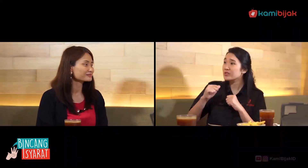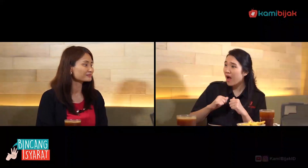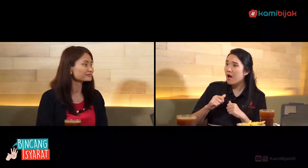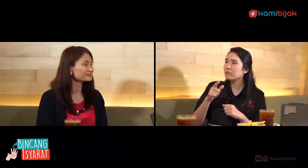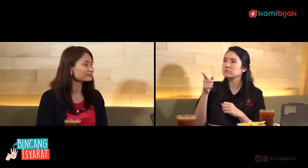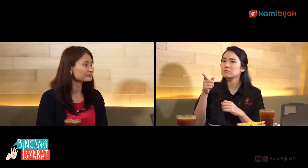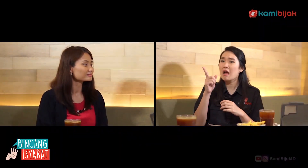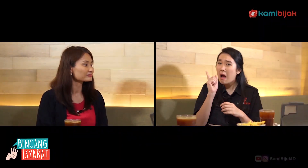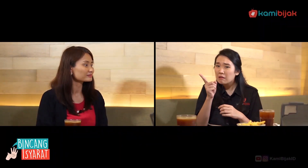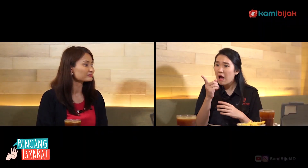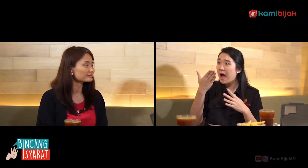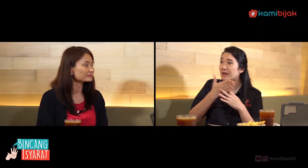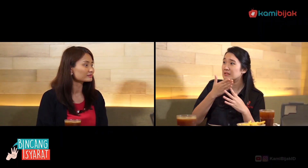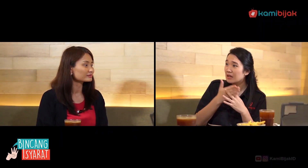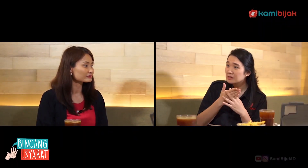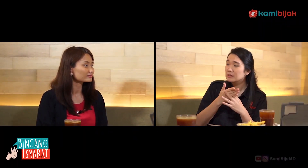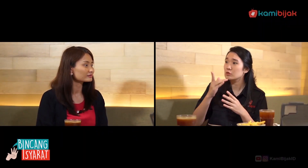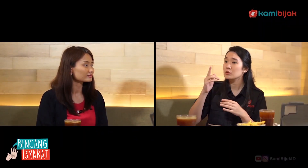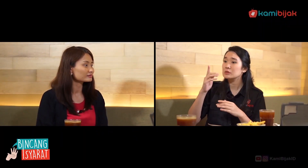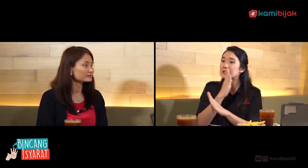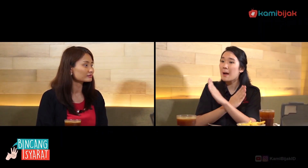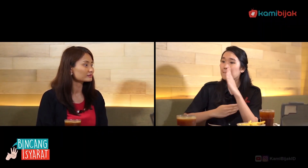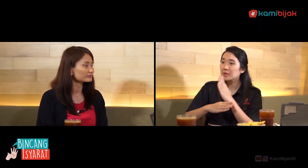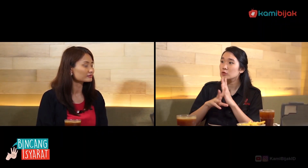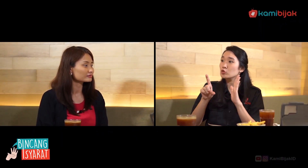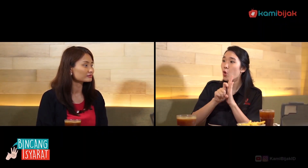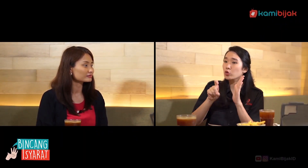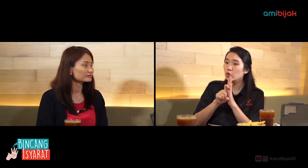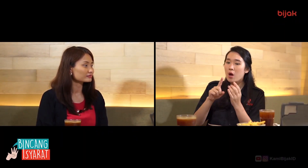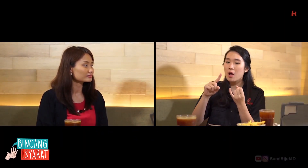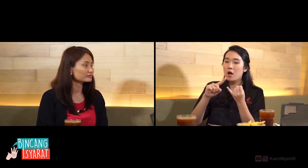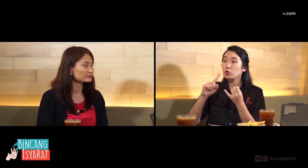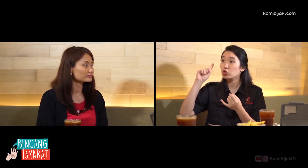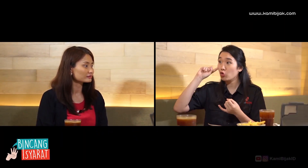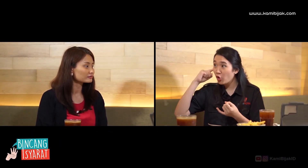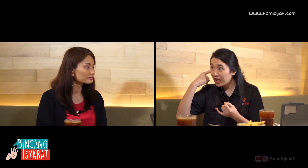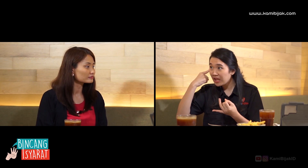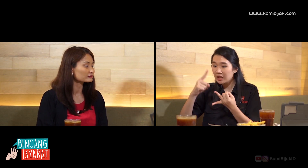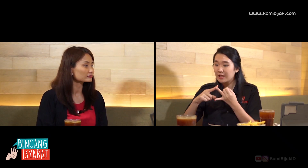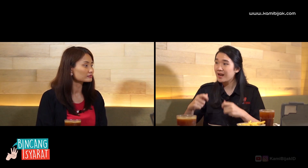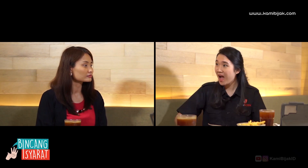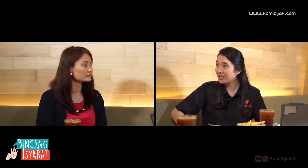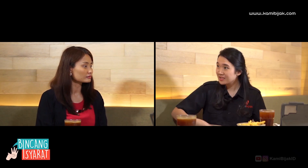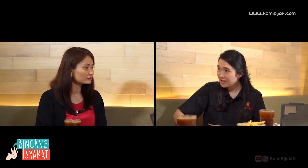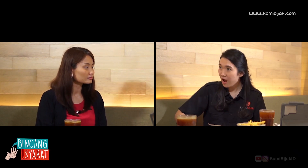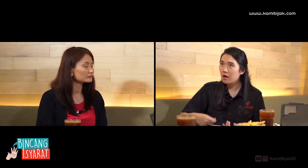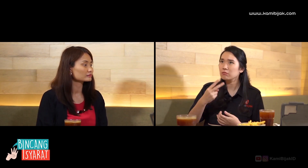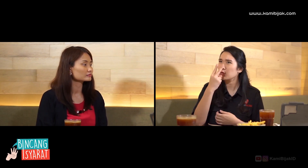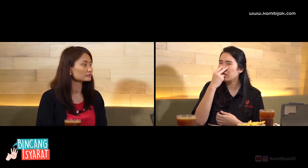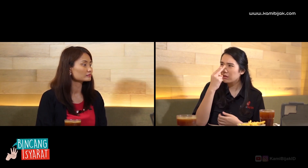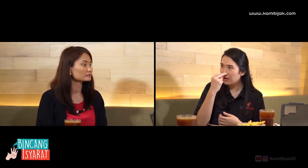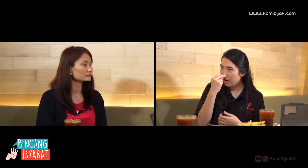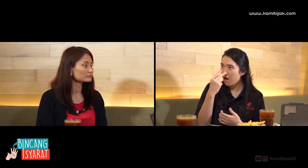Apakah usaha ini ada akses untuk disabilitas misal Daksa, Netra, Tuli dan lainnya?